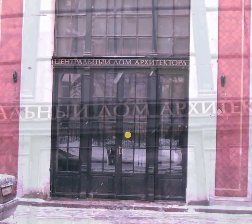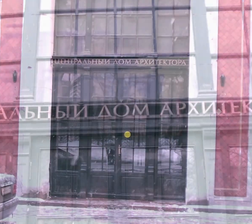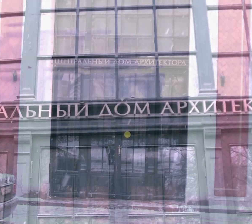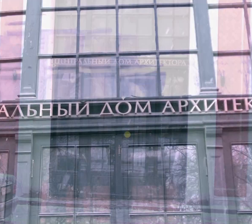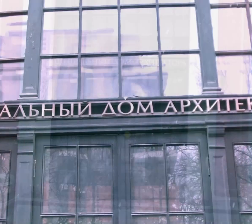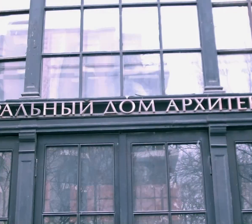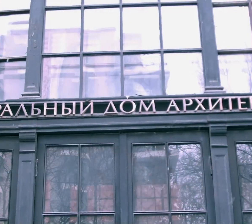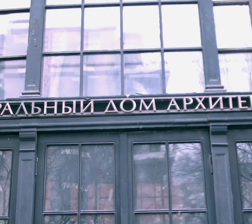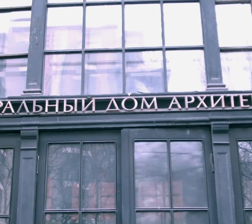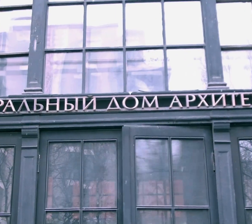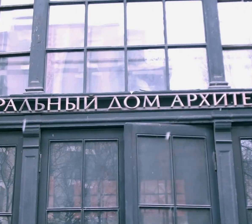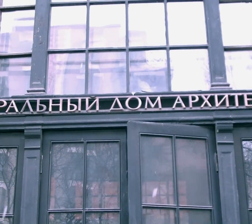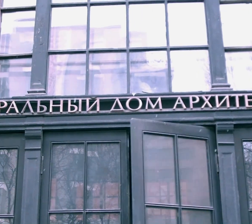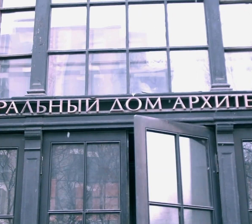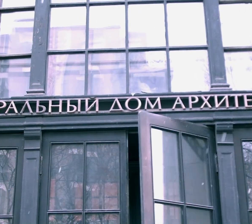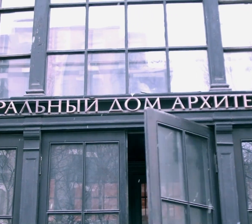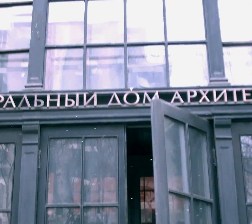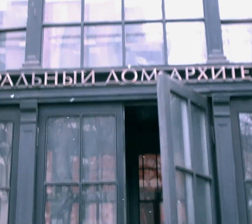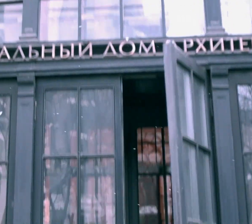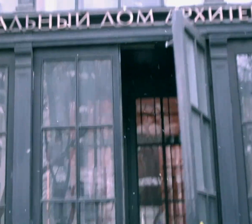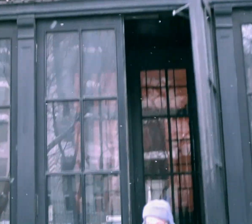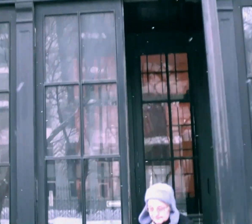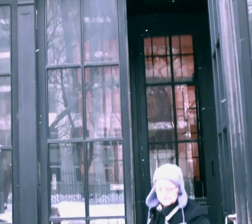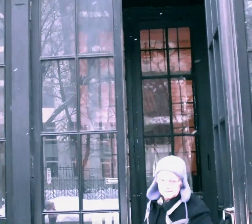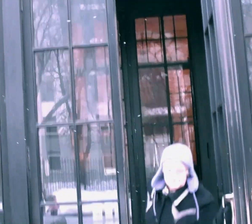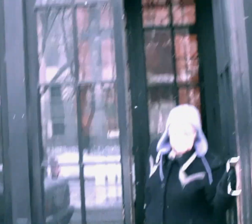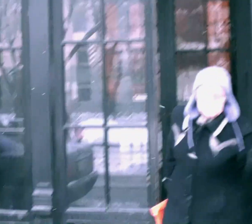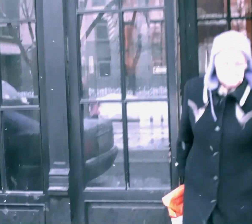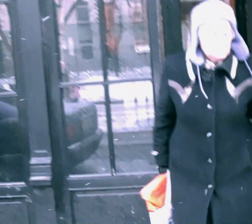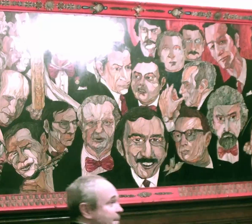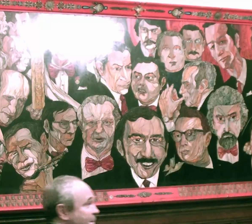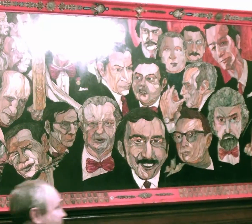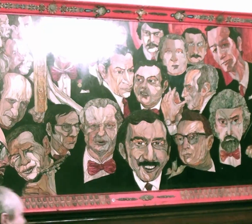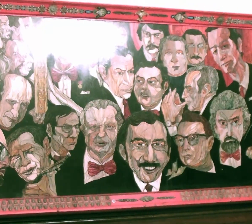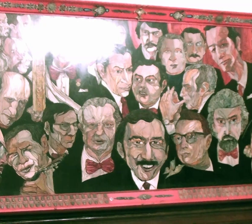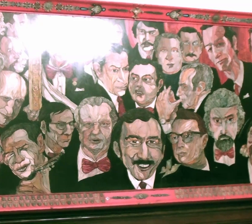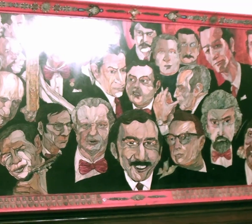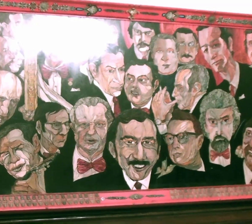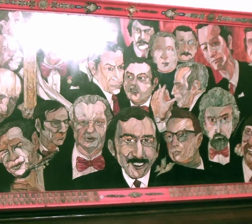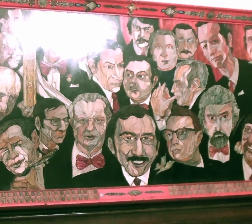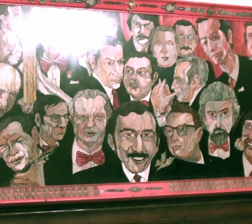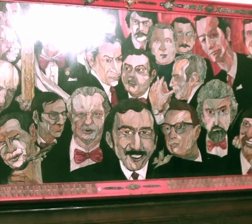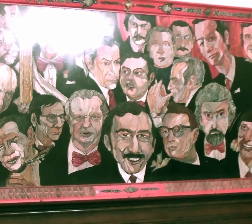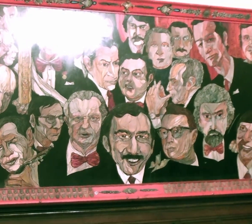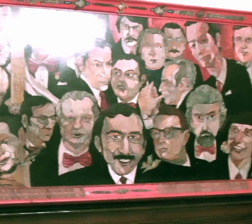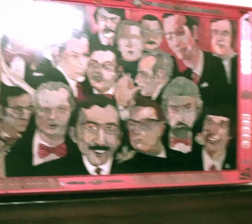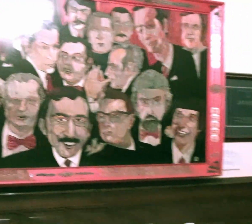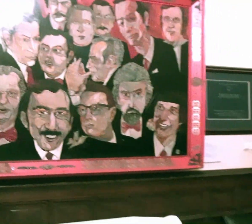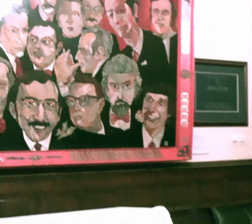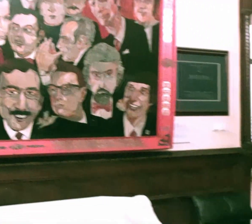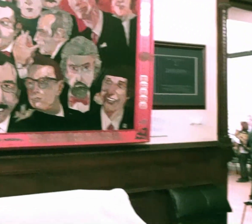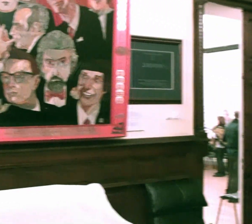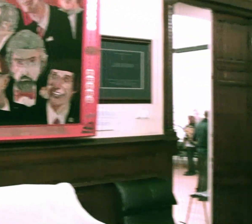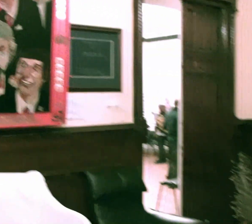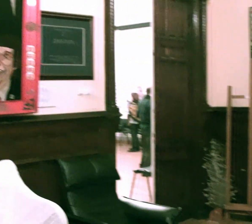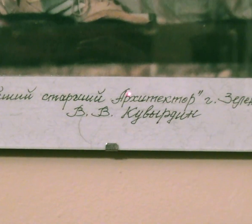где посетители могли ознакомиться с его чертежами, зарисовками, а также пообщаться с ним лично